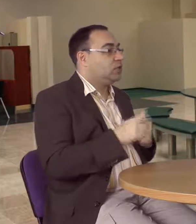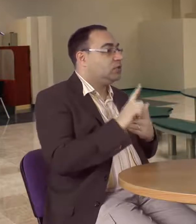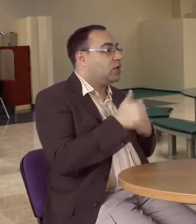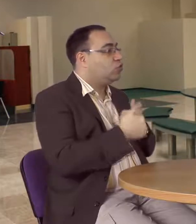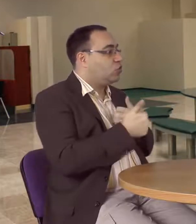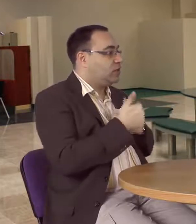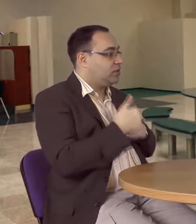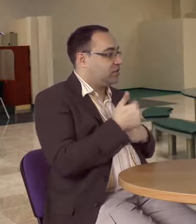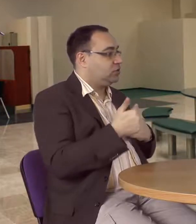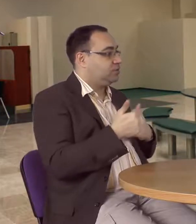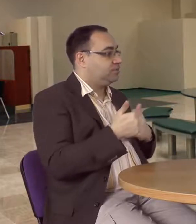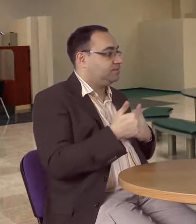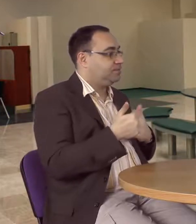Jak go udokumentować?